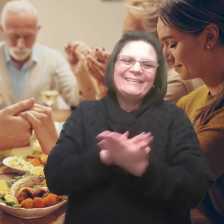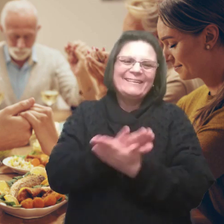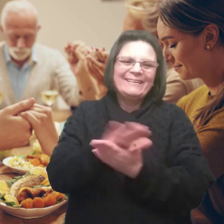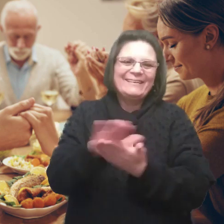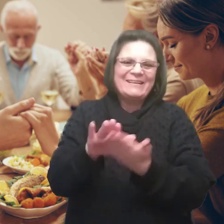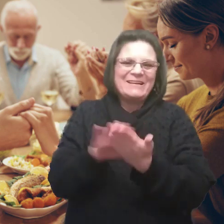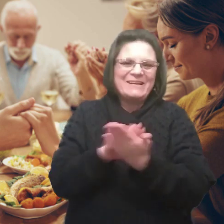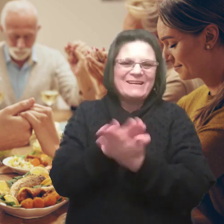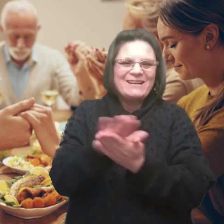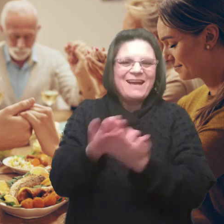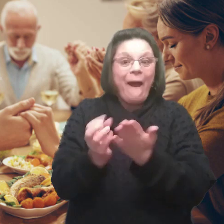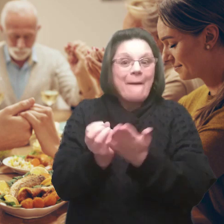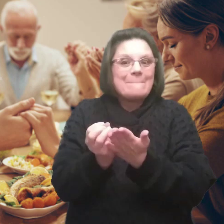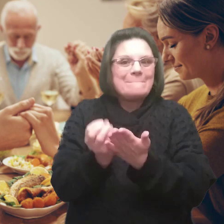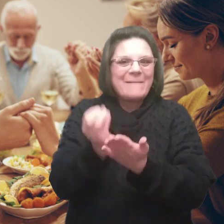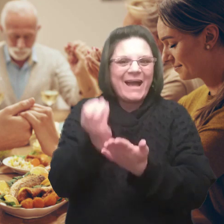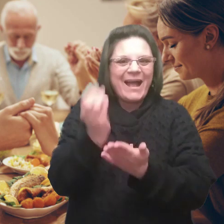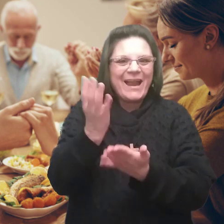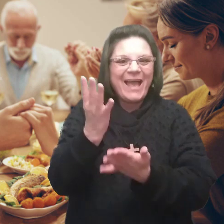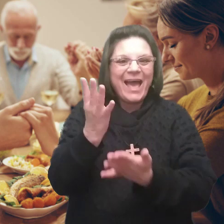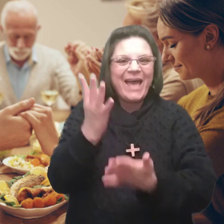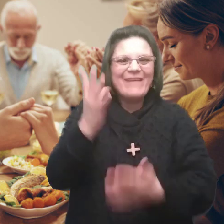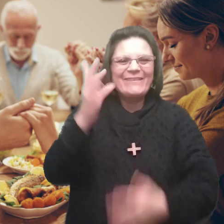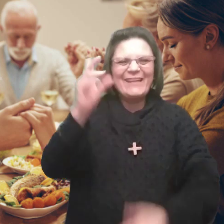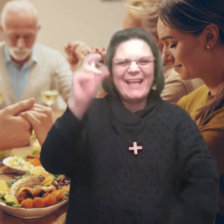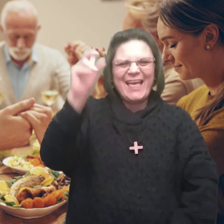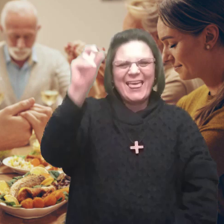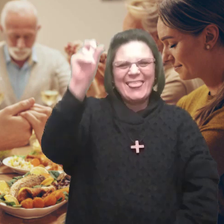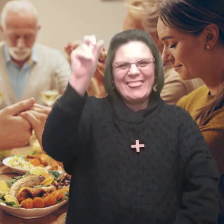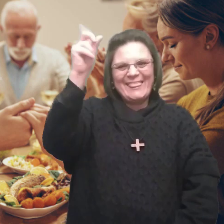Palabra de Dios